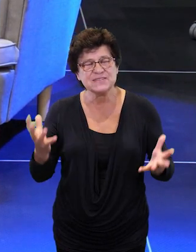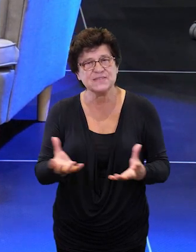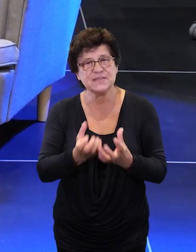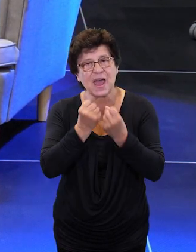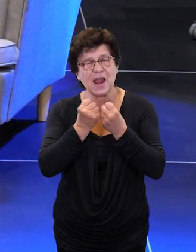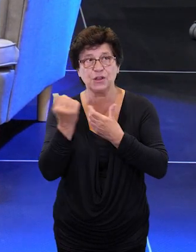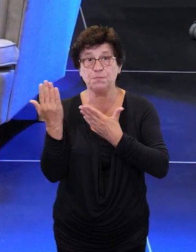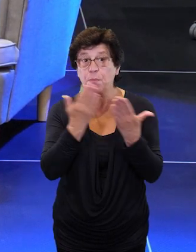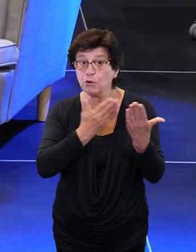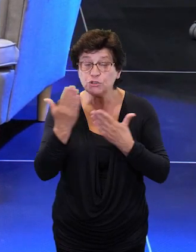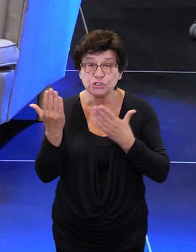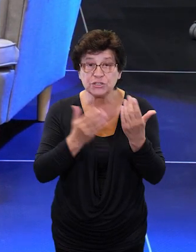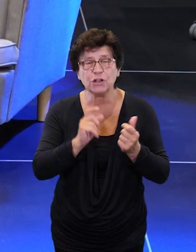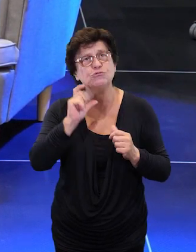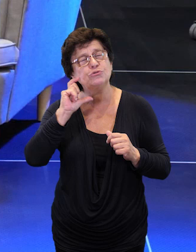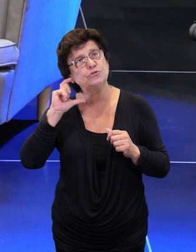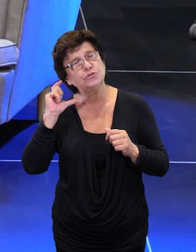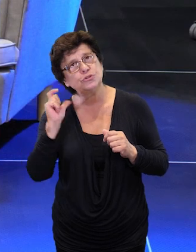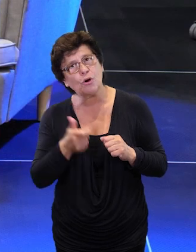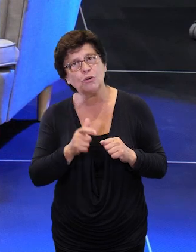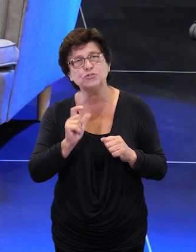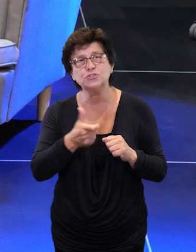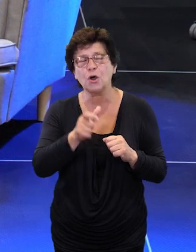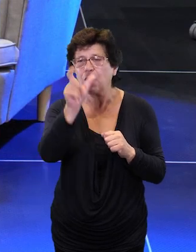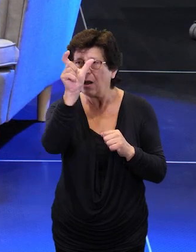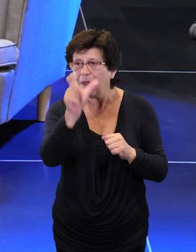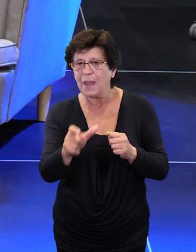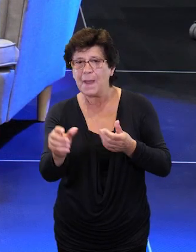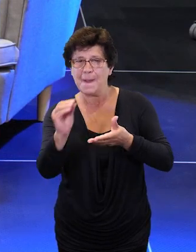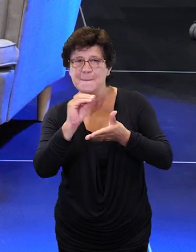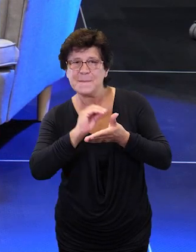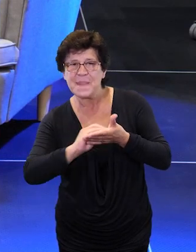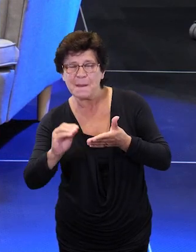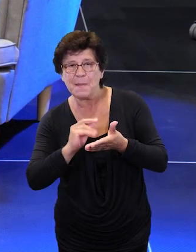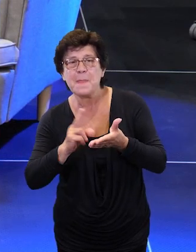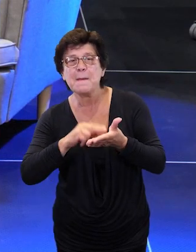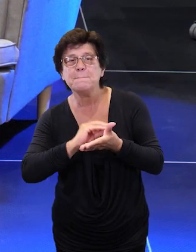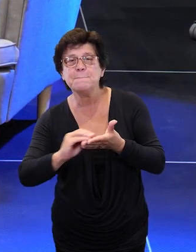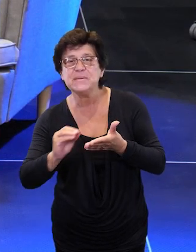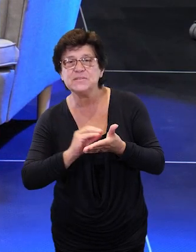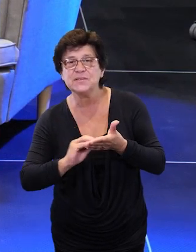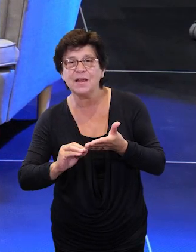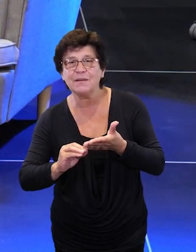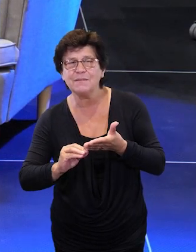poczytać coś, co pan napisał, opublikował? Nigdzie specjalnie.